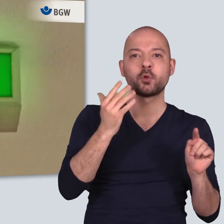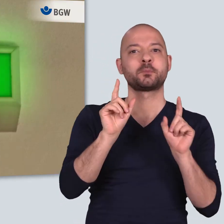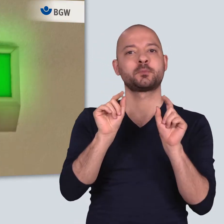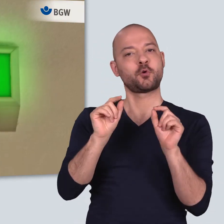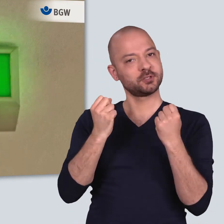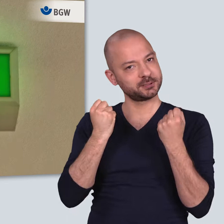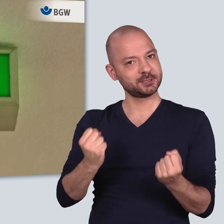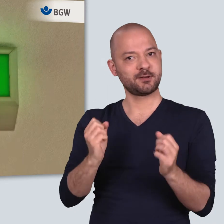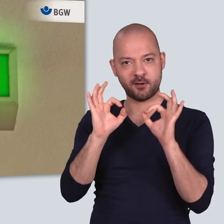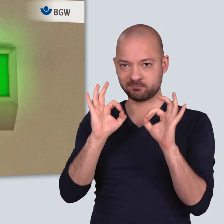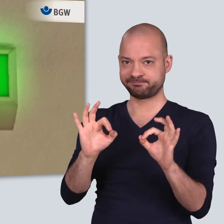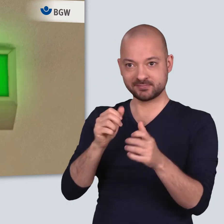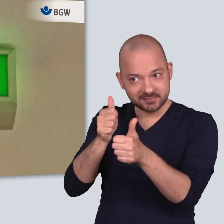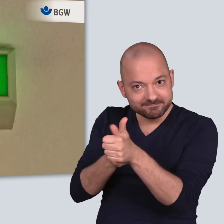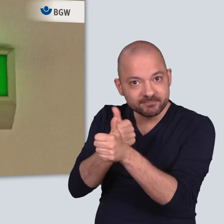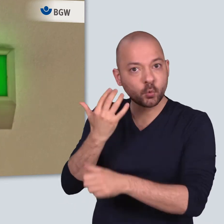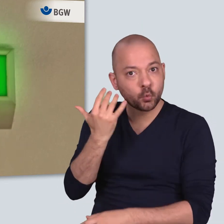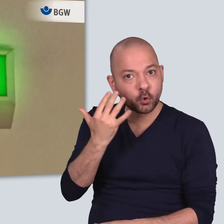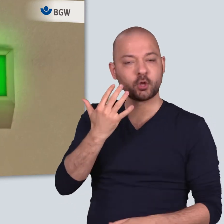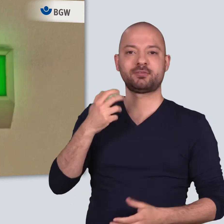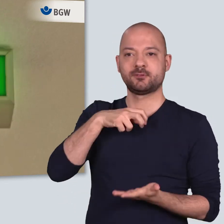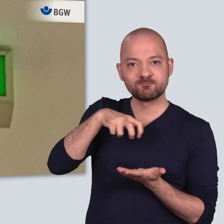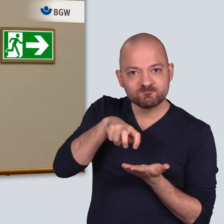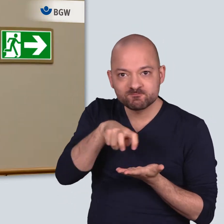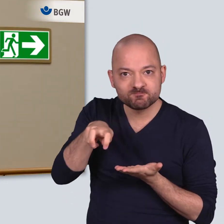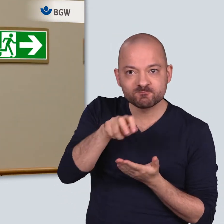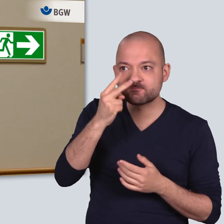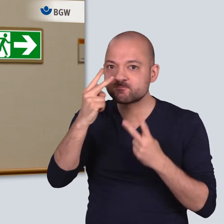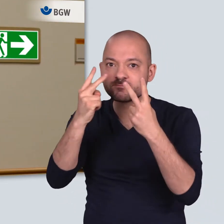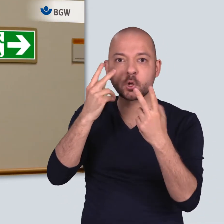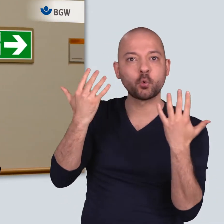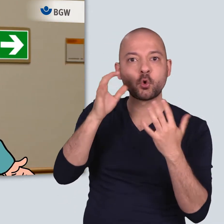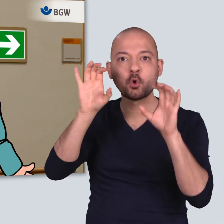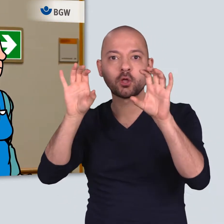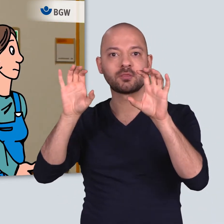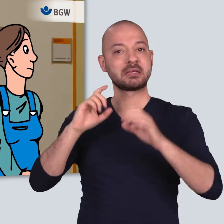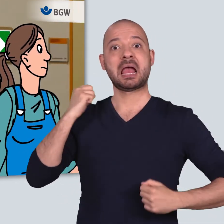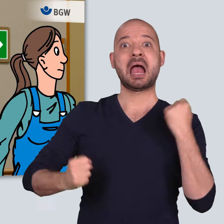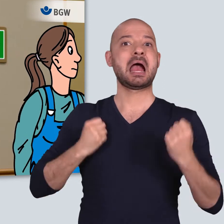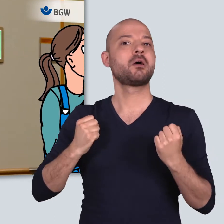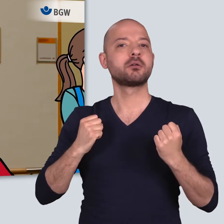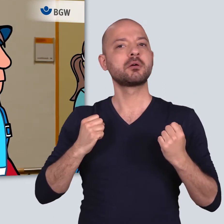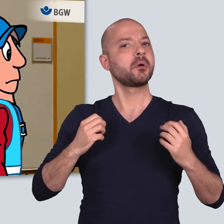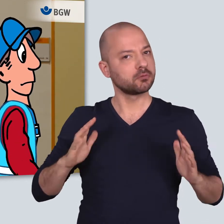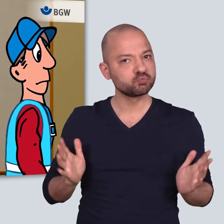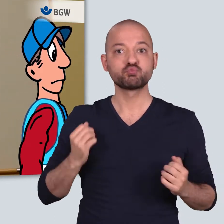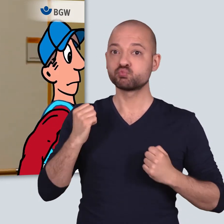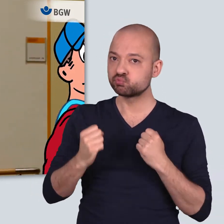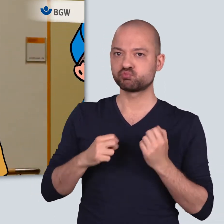Grün heißt: Man kann sicher gehen – also immer den grünen Schildern hinterher! Keiner rennt, aber alle beeilen sich.